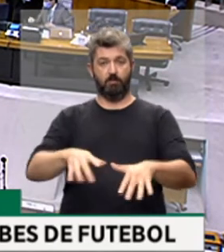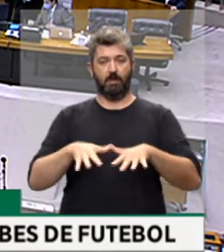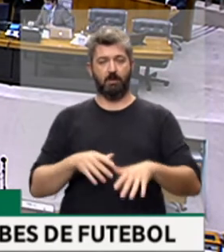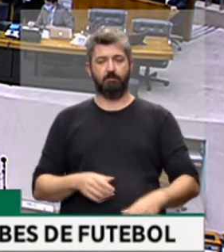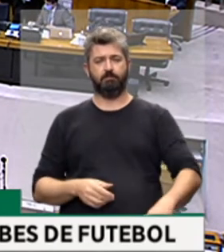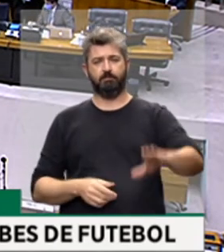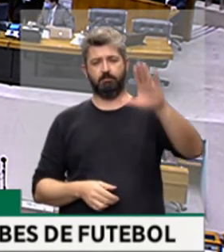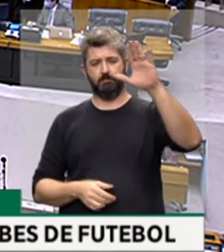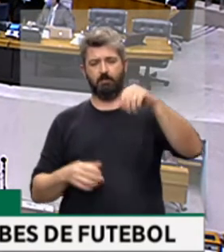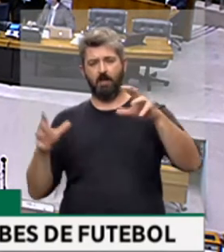PASSA-SE É DISCUSSÃO. PARA DISCUTIR A FAVOR DA MATÉRIA,